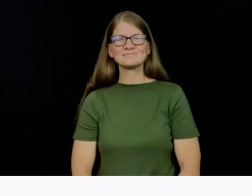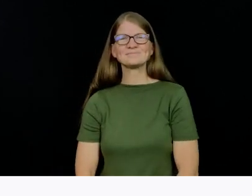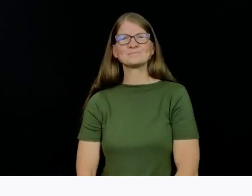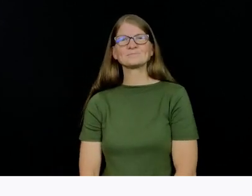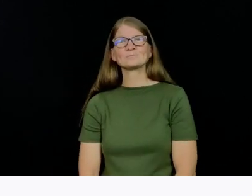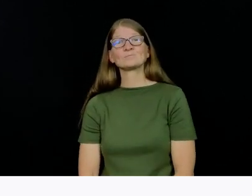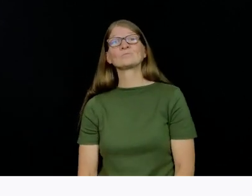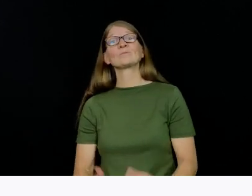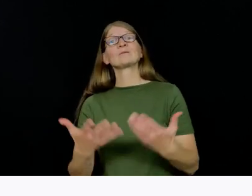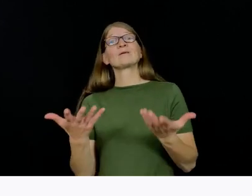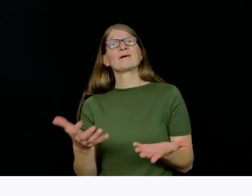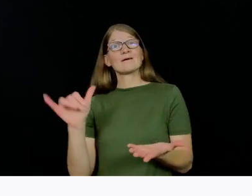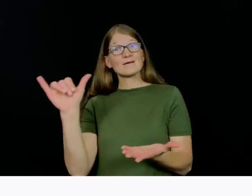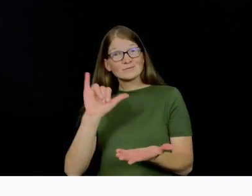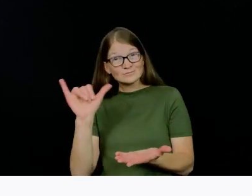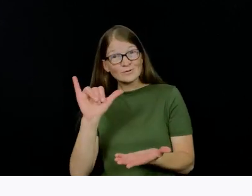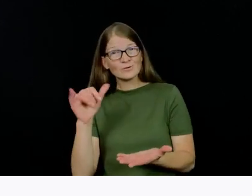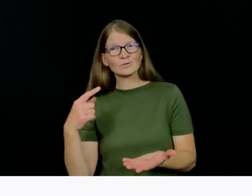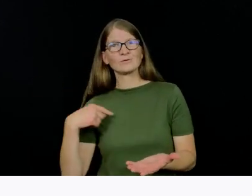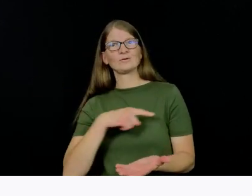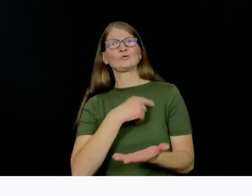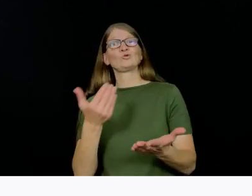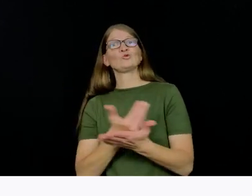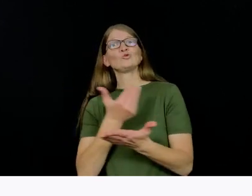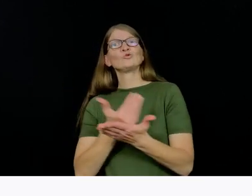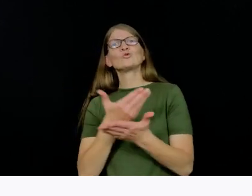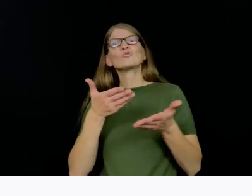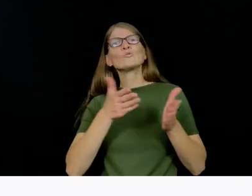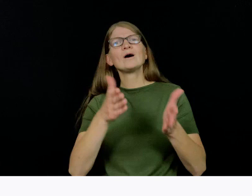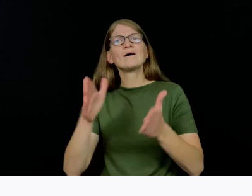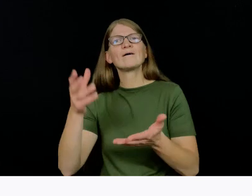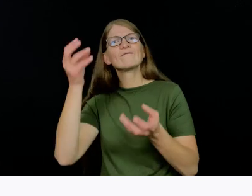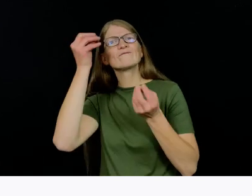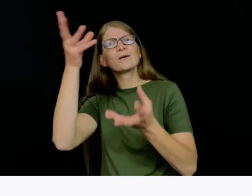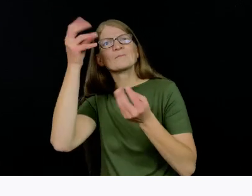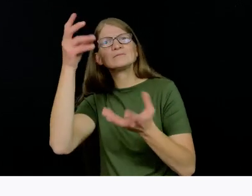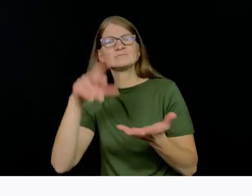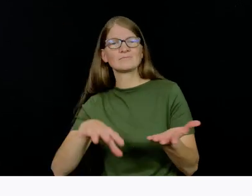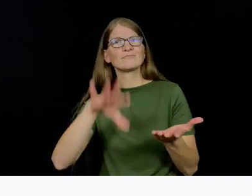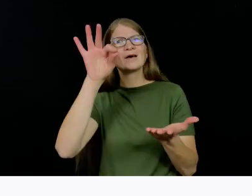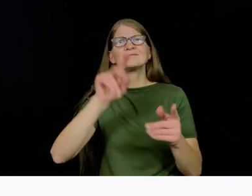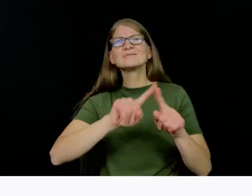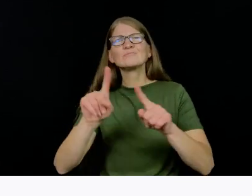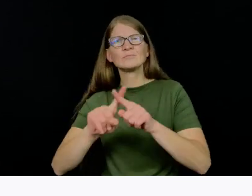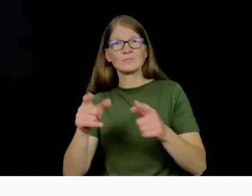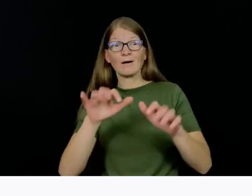هناك أيضًا طرق أكثر من أي وقت مضى للعثور على المعلومات أخبار على تويتر